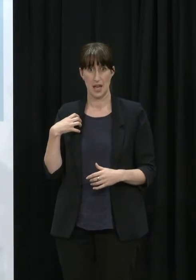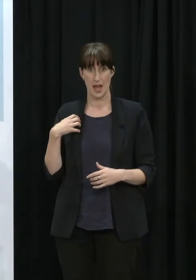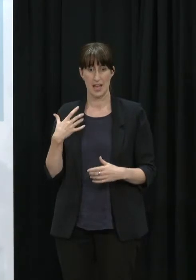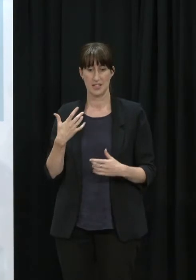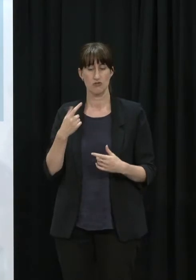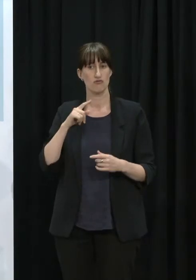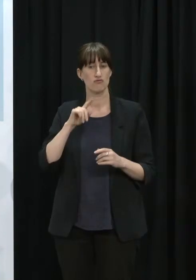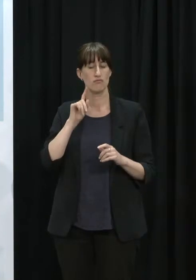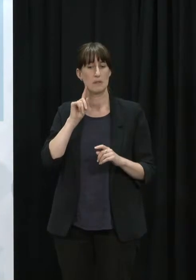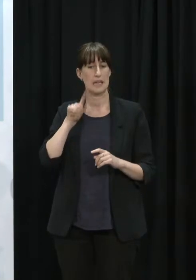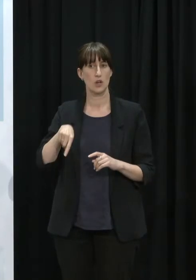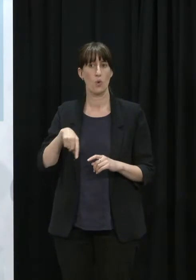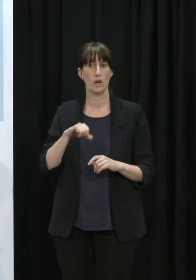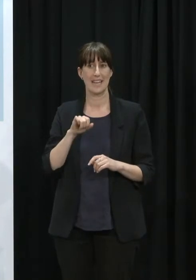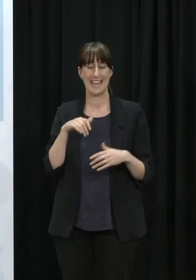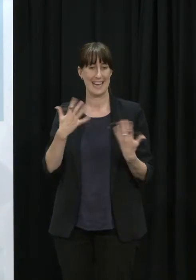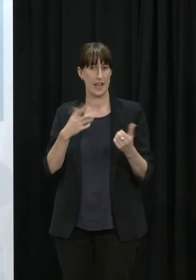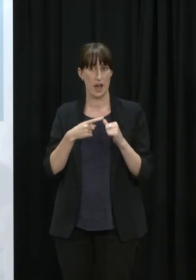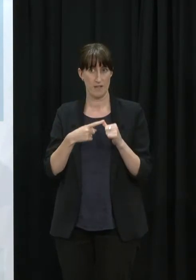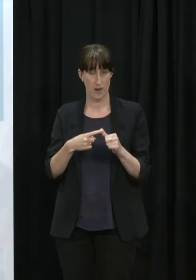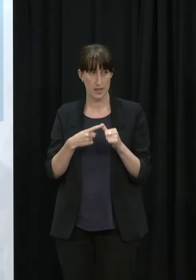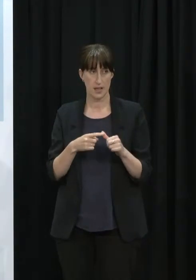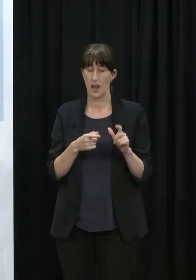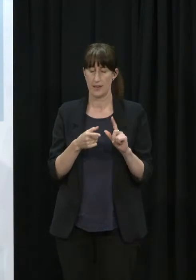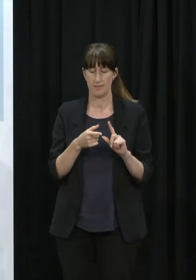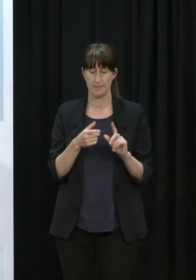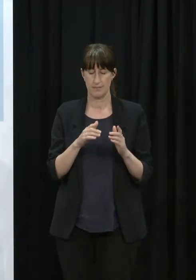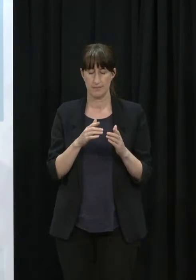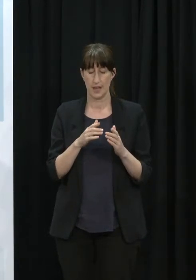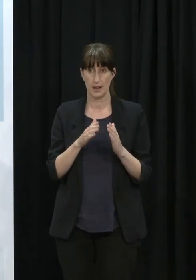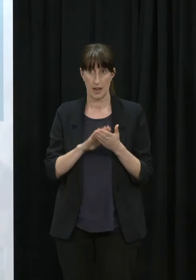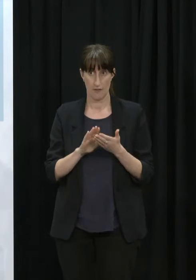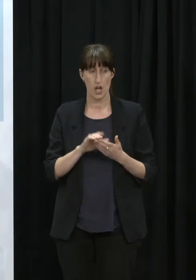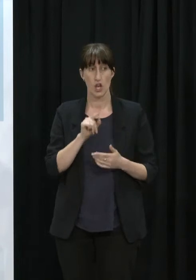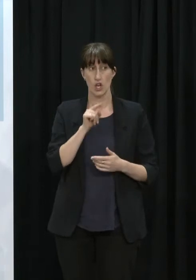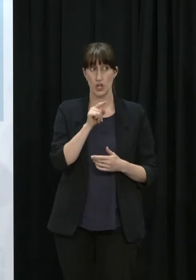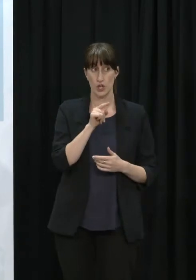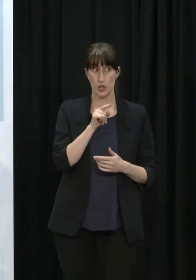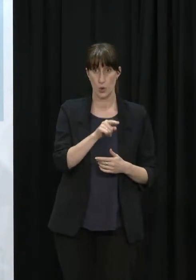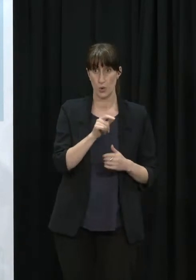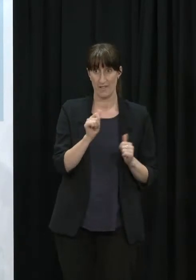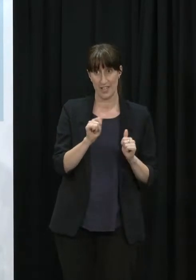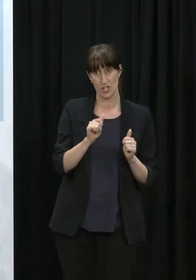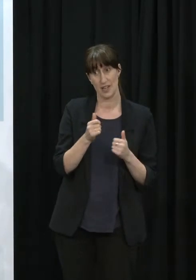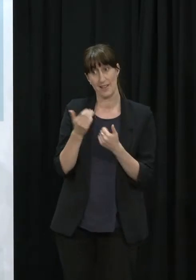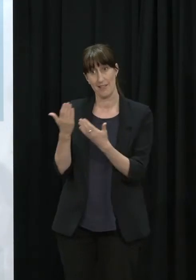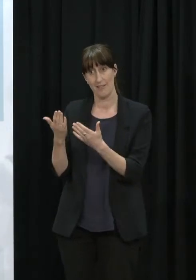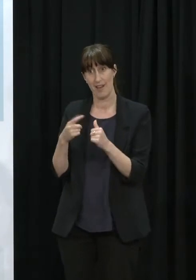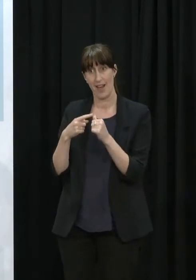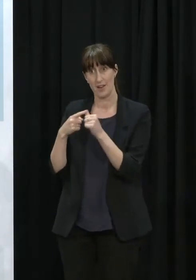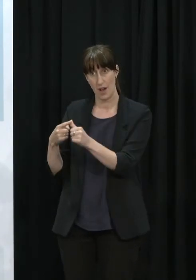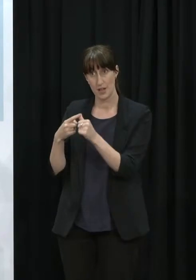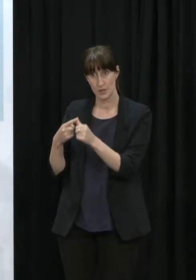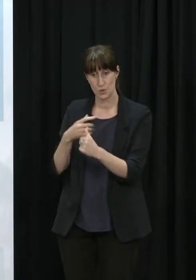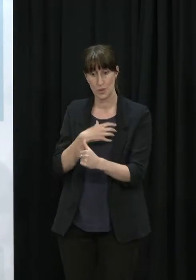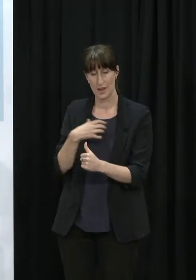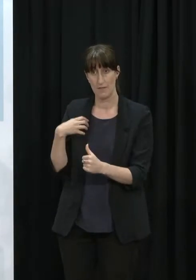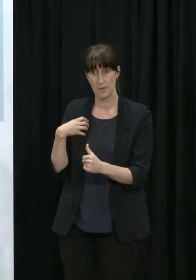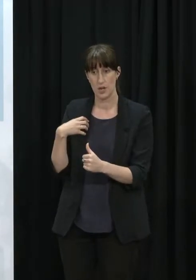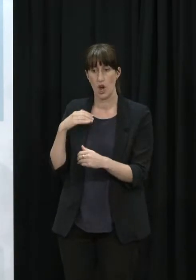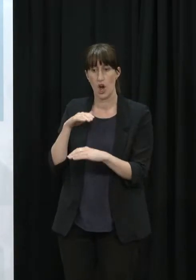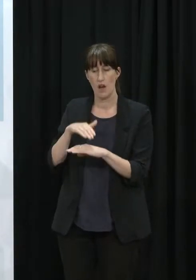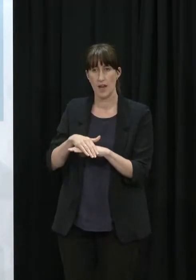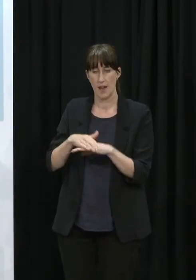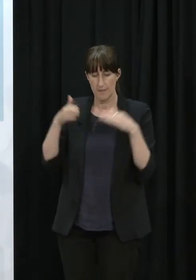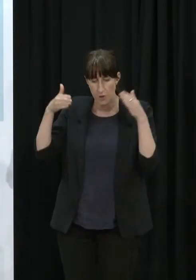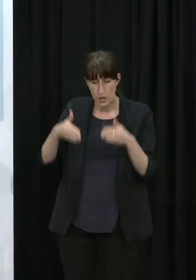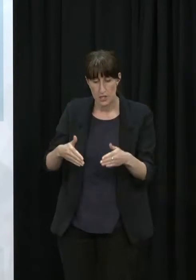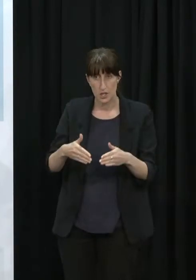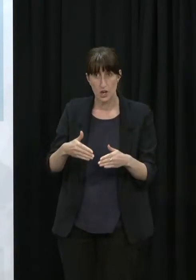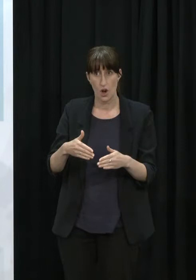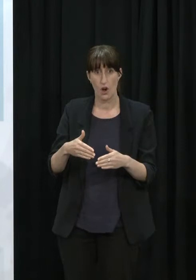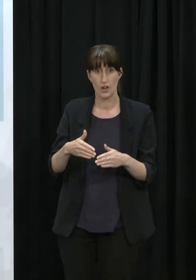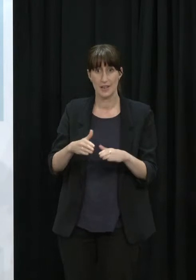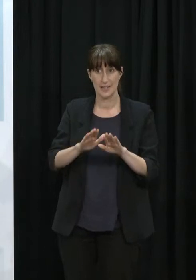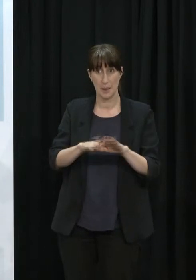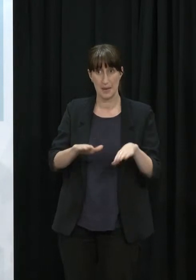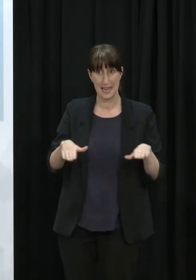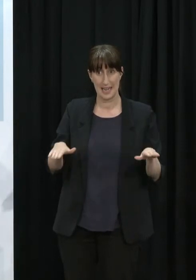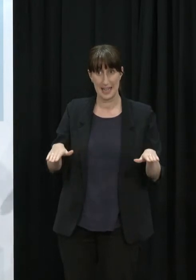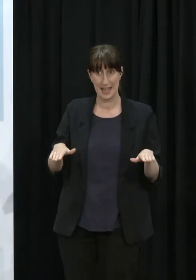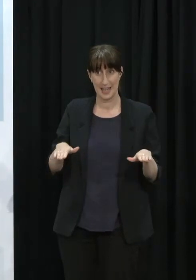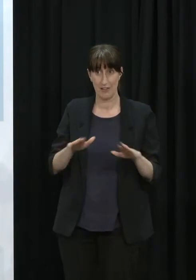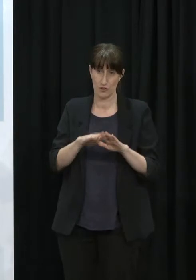kawanatanga hei kaupapa matua